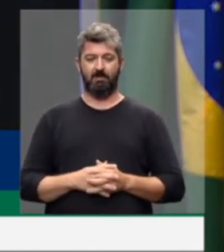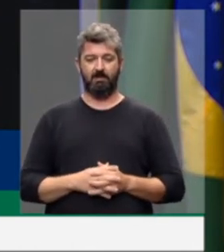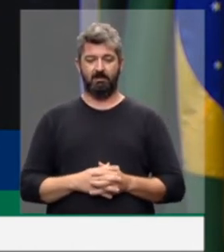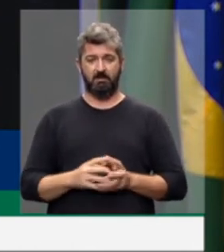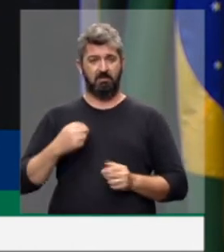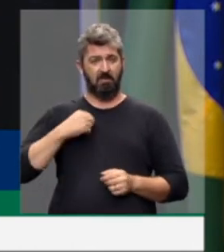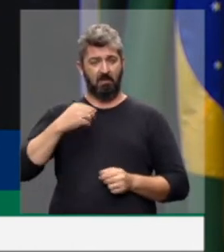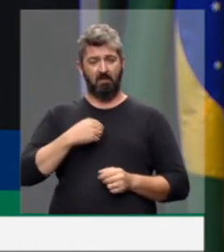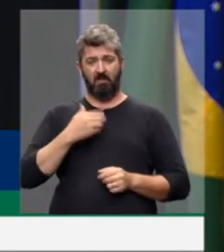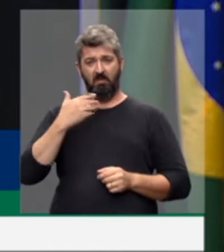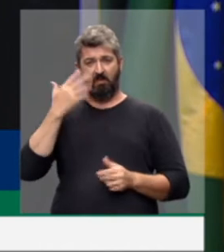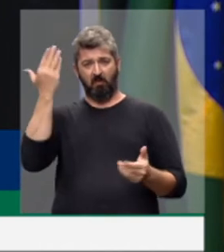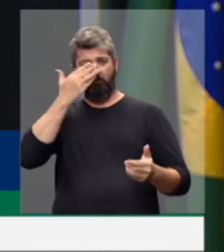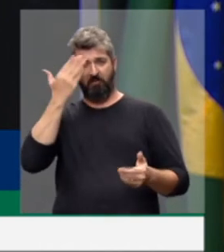SEM DIALOGAR COM LÍDERES, COM